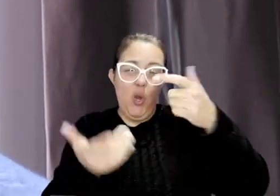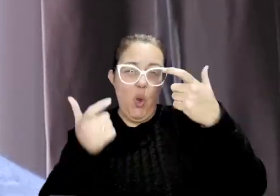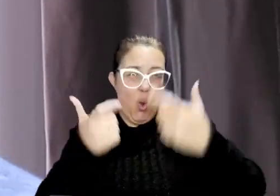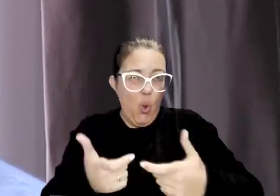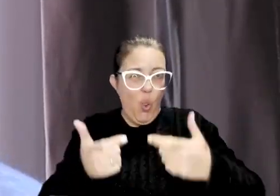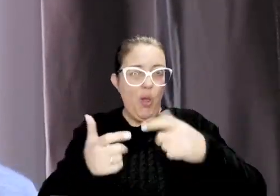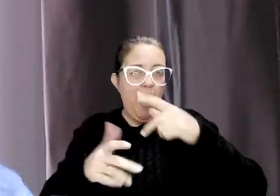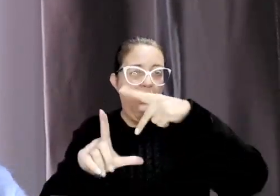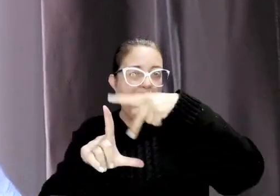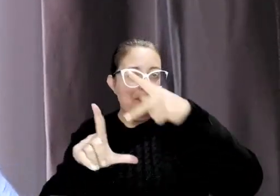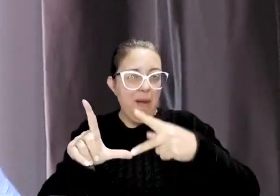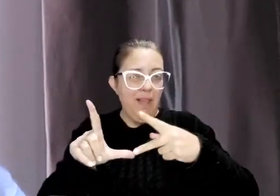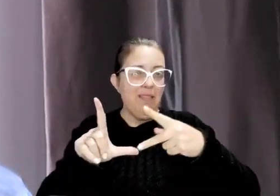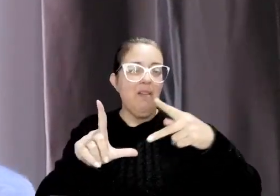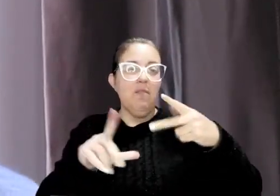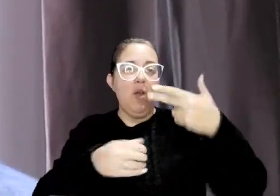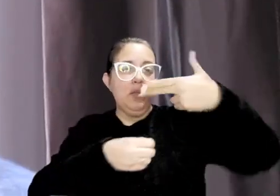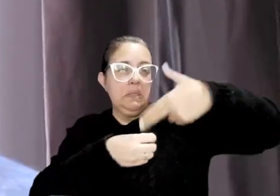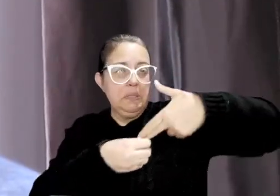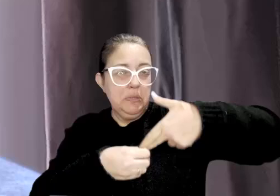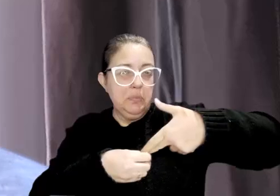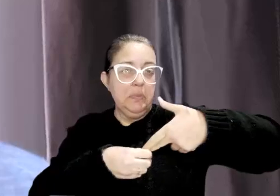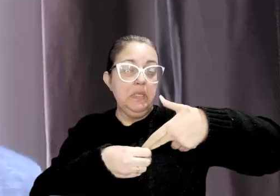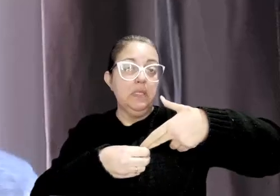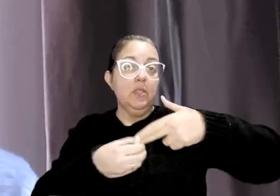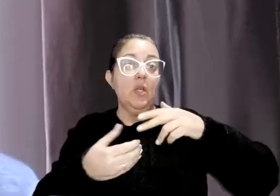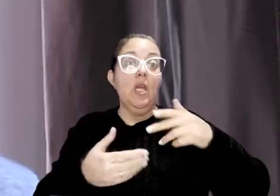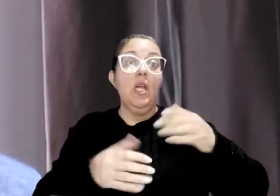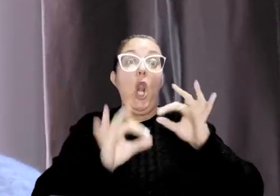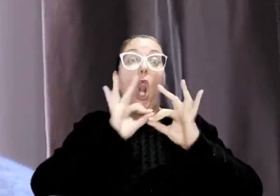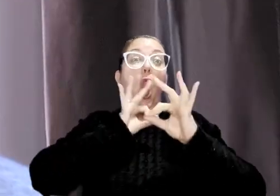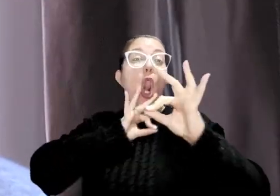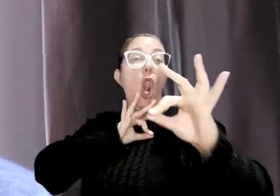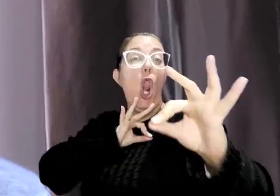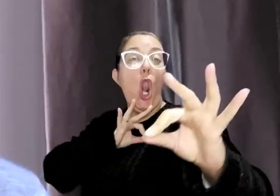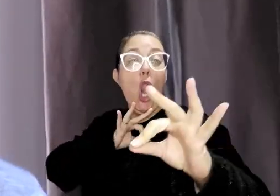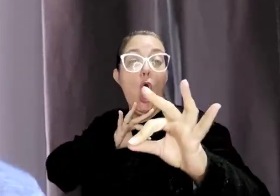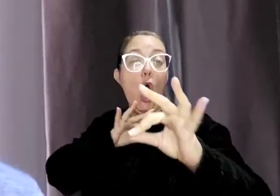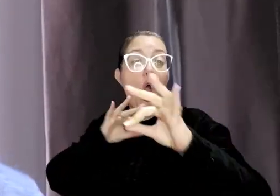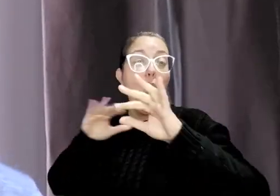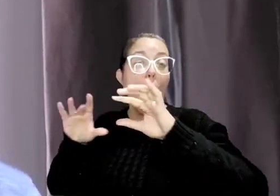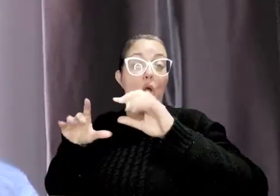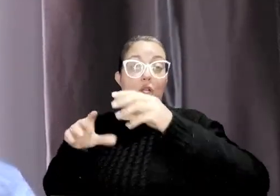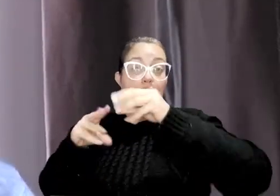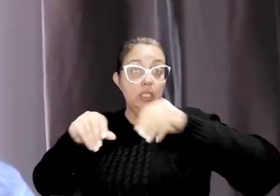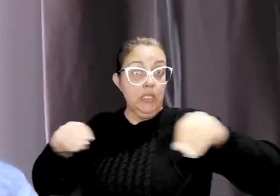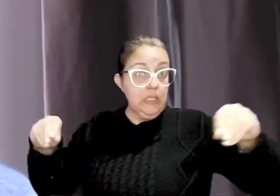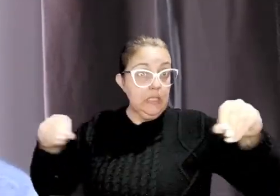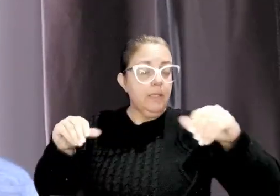centenas de quilômetros da Costa e porém ela precisa de uma série de insumos que que tem que